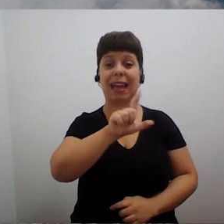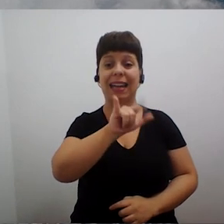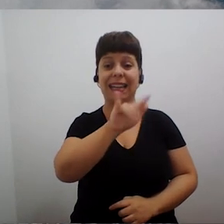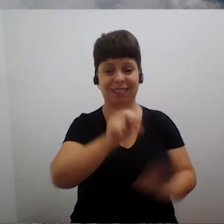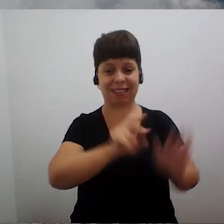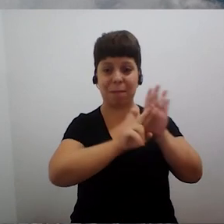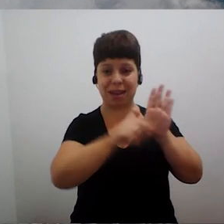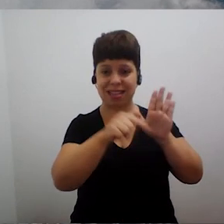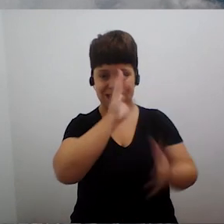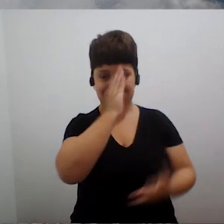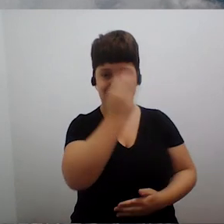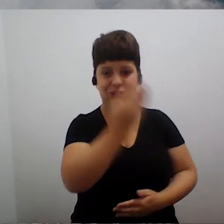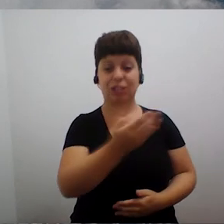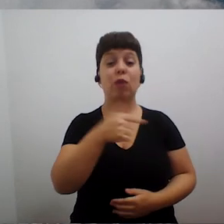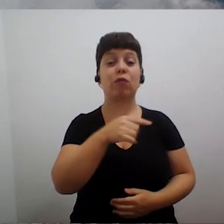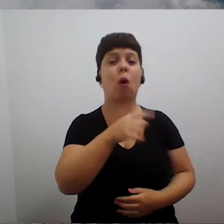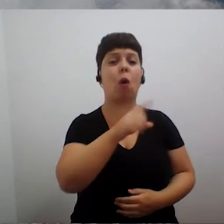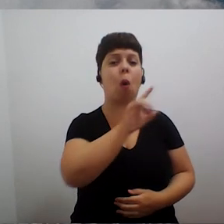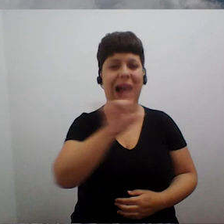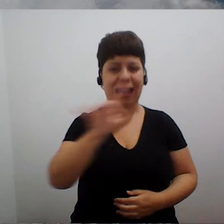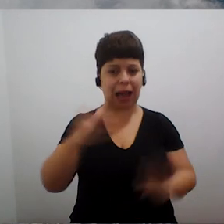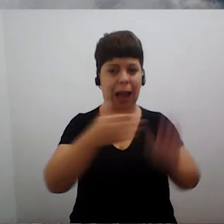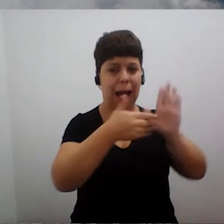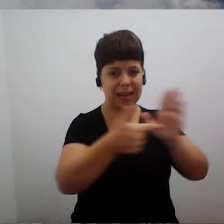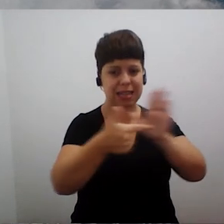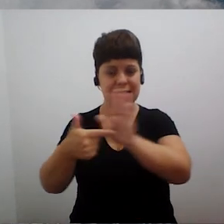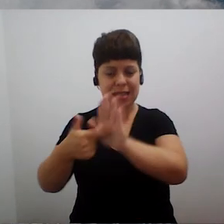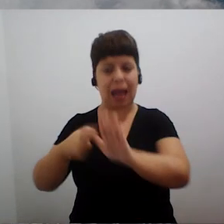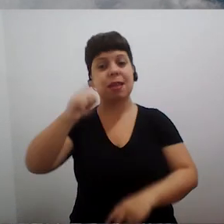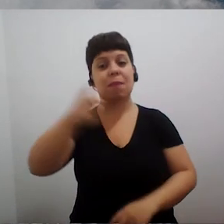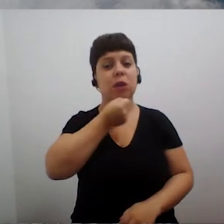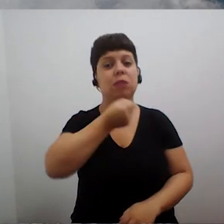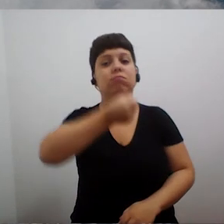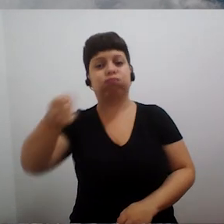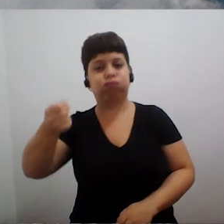Vou fazer apresentação dos nossos participantes e já já passo a palavra a eles para que eles possam se apresentar,